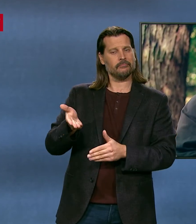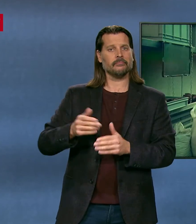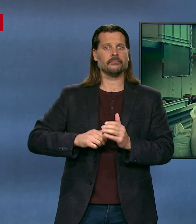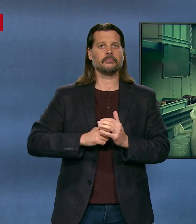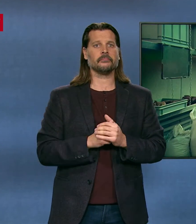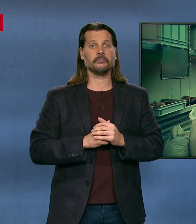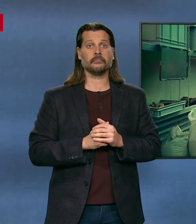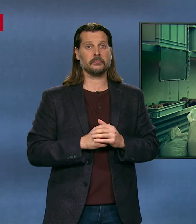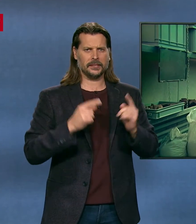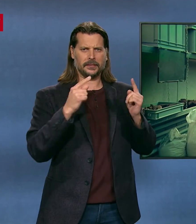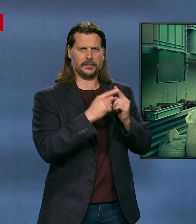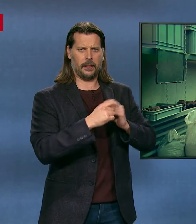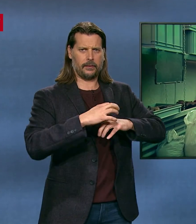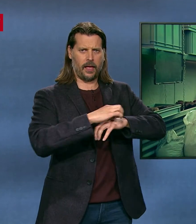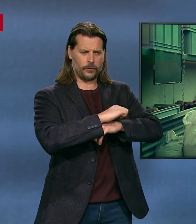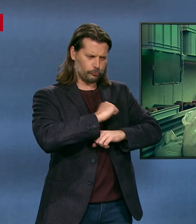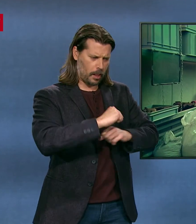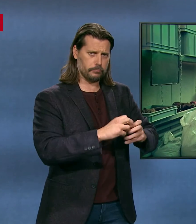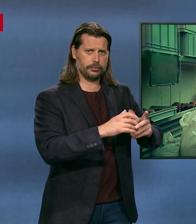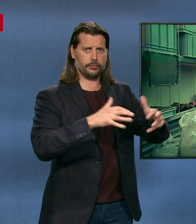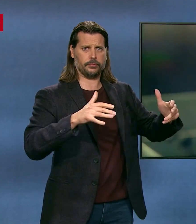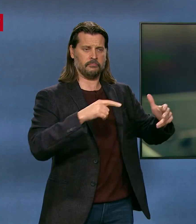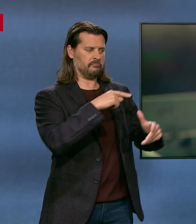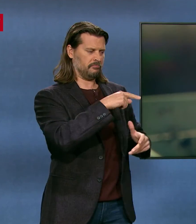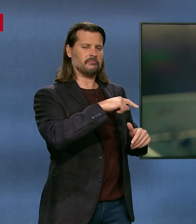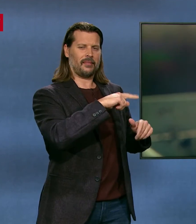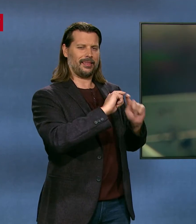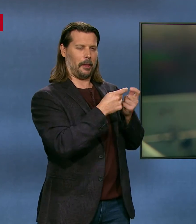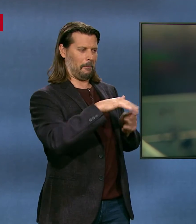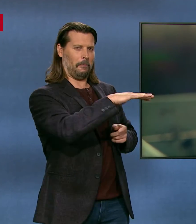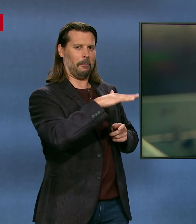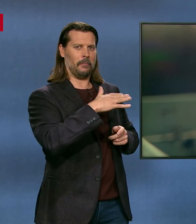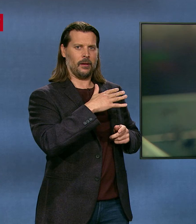Um die Wiederansiedlung zu beschleunigen, züchtet das Team von Cornelia Käfer,